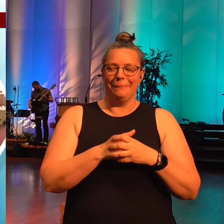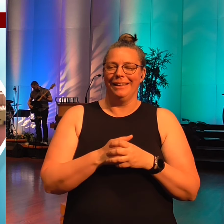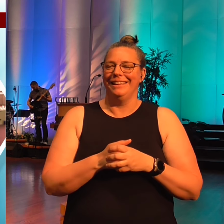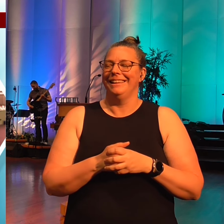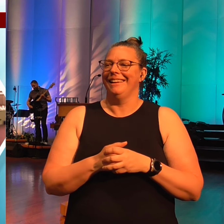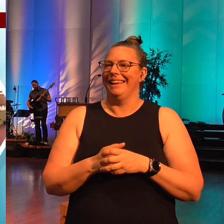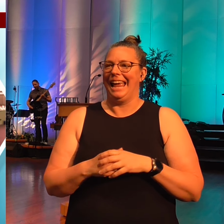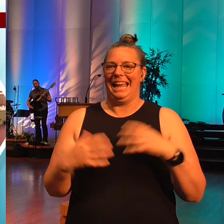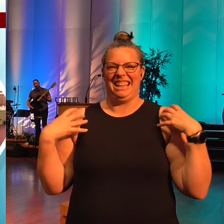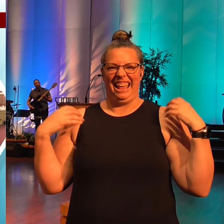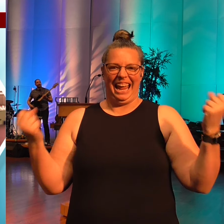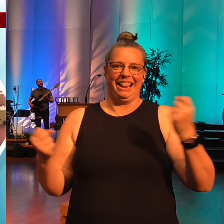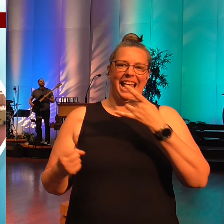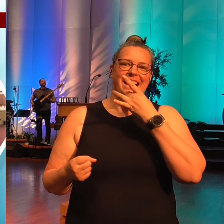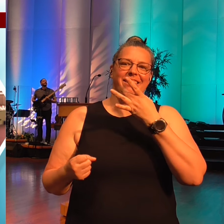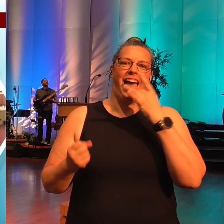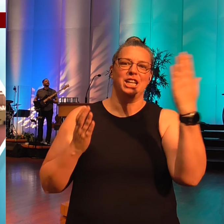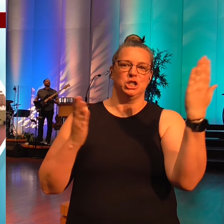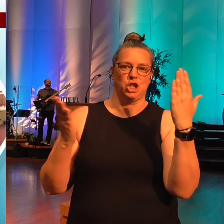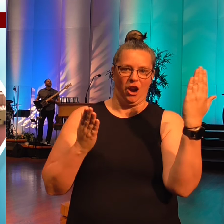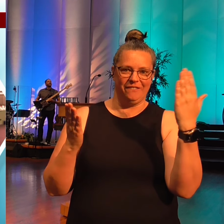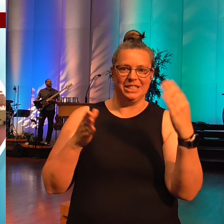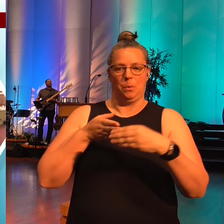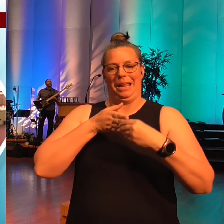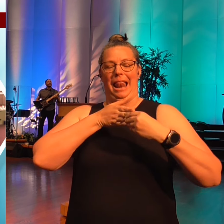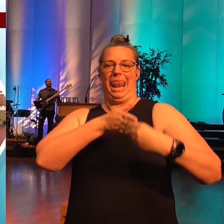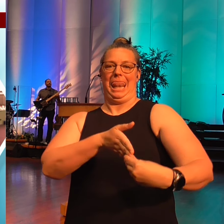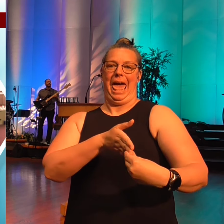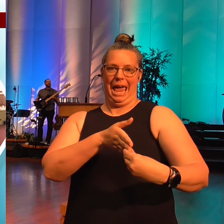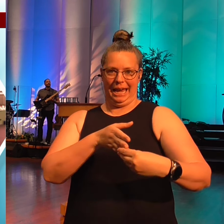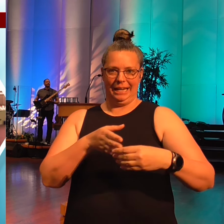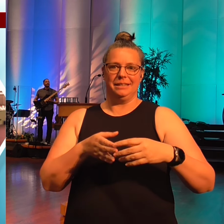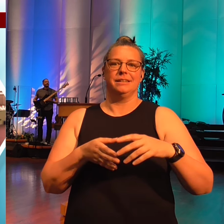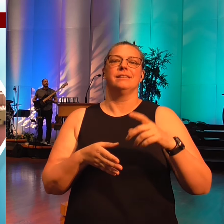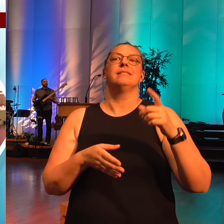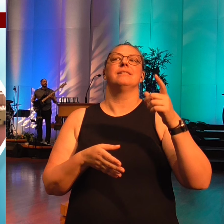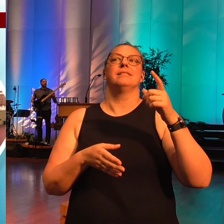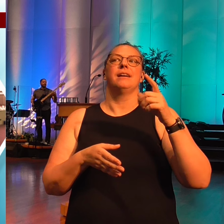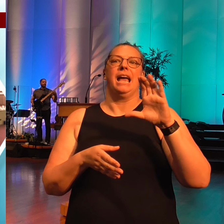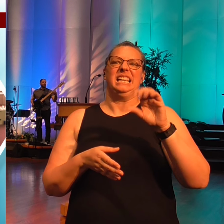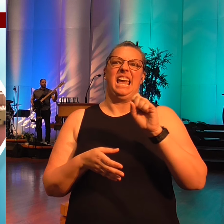servicio de luz curativa dirigido por el reverendo Casey Fe esta noche. Un hermoso